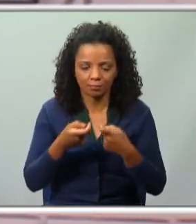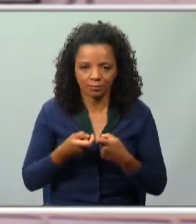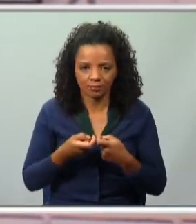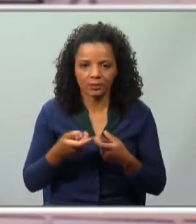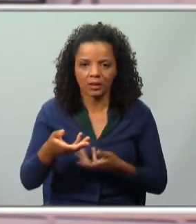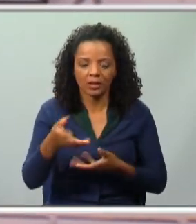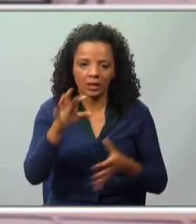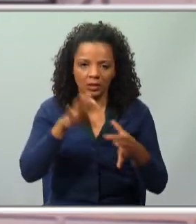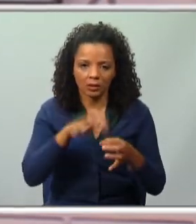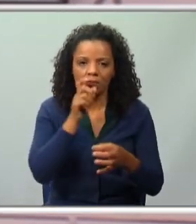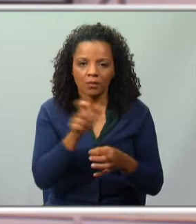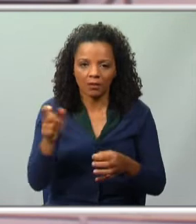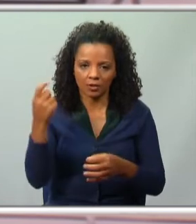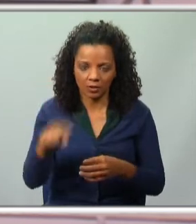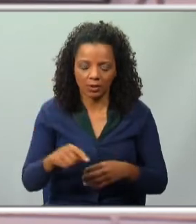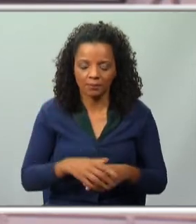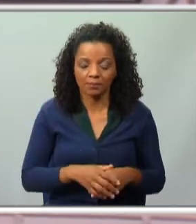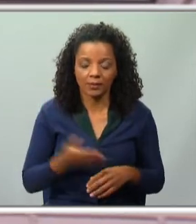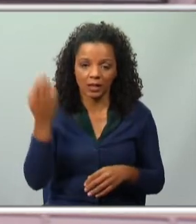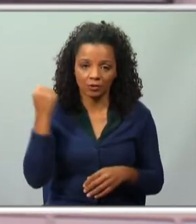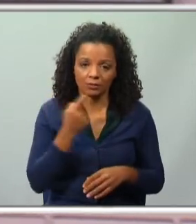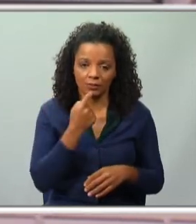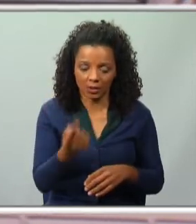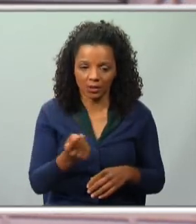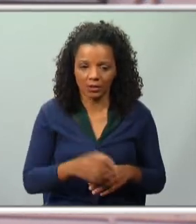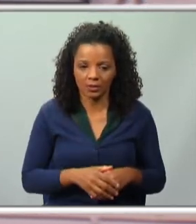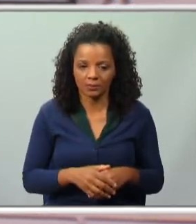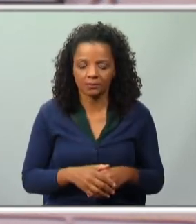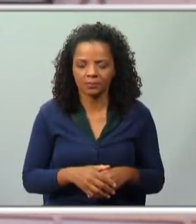ter entre elas eu tinha ido chamado a atenção para o aspecto de aparecer ali 在他們當中有我被召喚注意出現在那裡的樣子